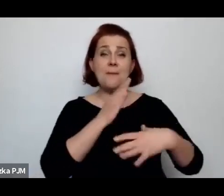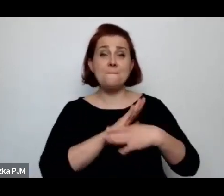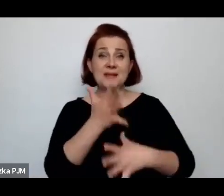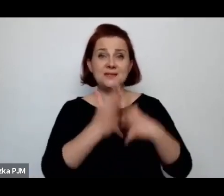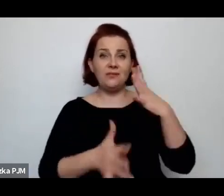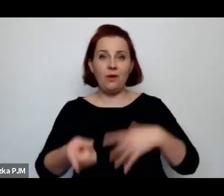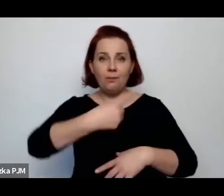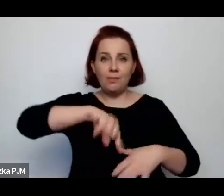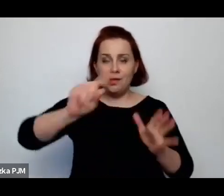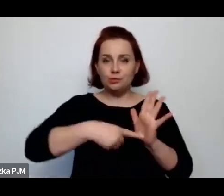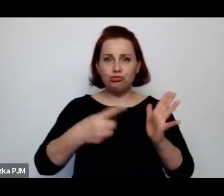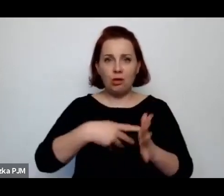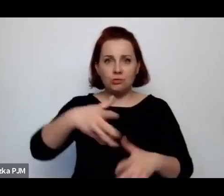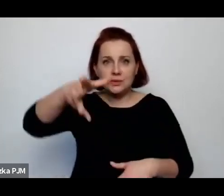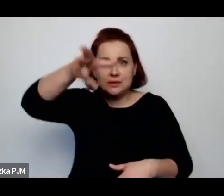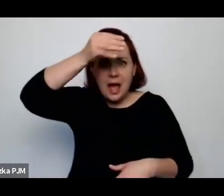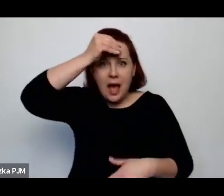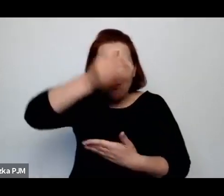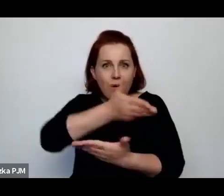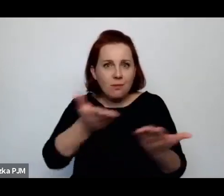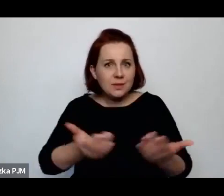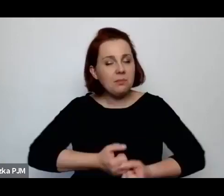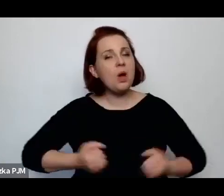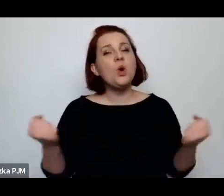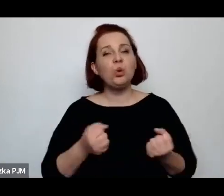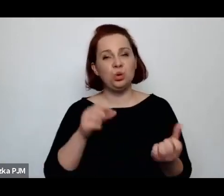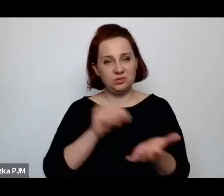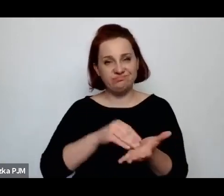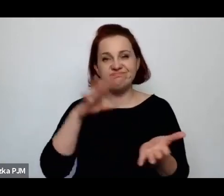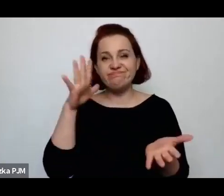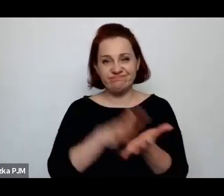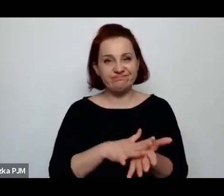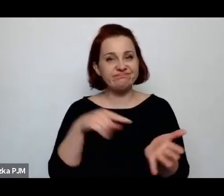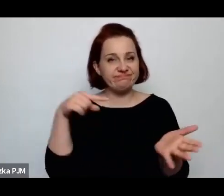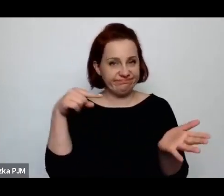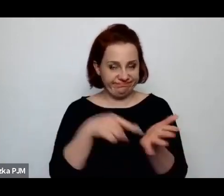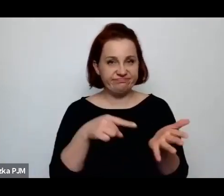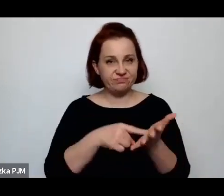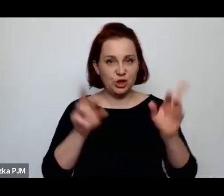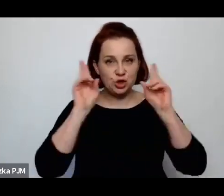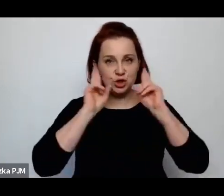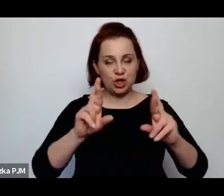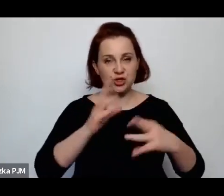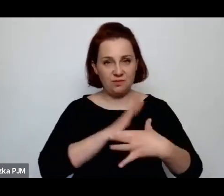ale ona też była bardzo mocno wpisana w tą rzeczywistość międzywojnia.